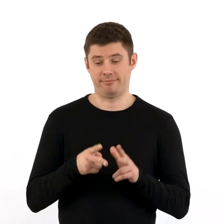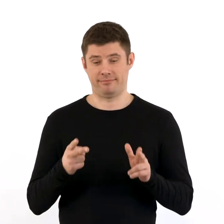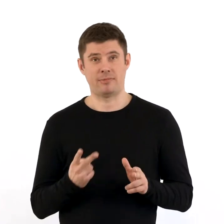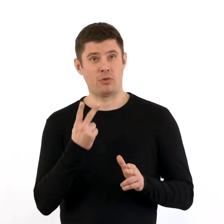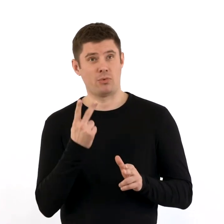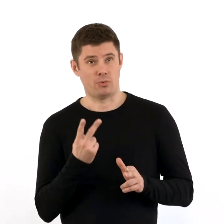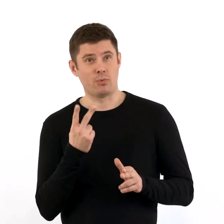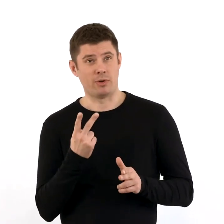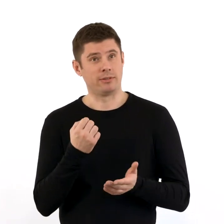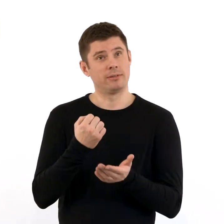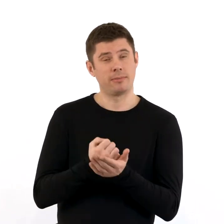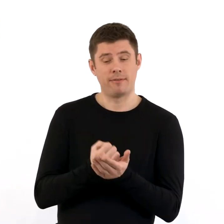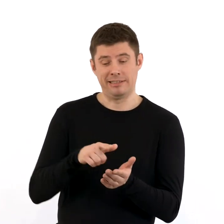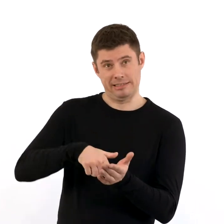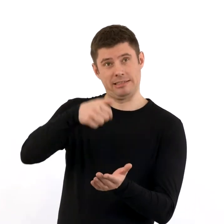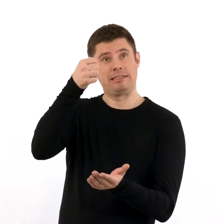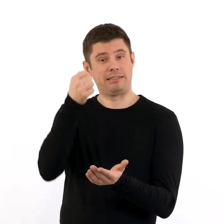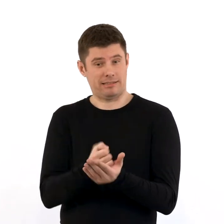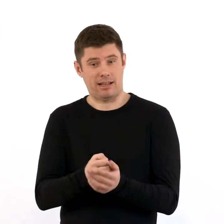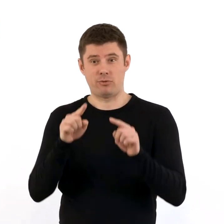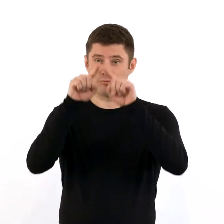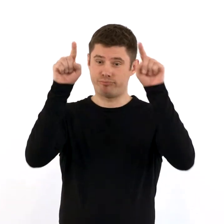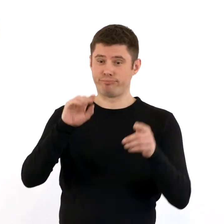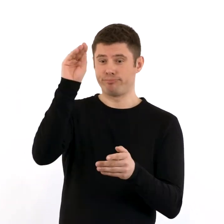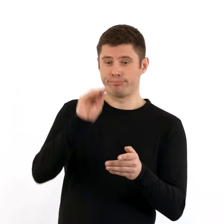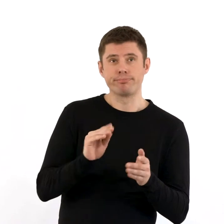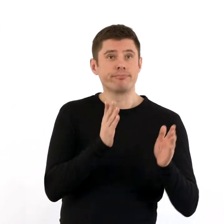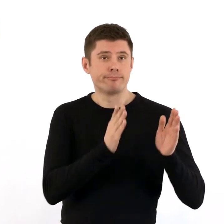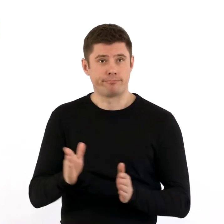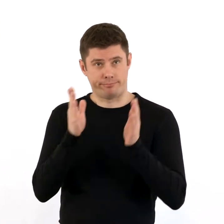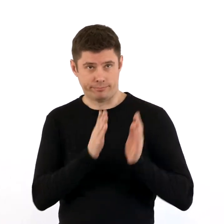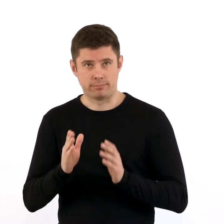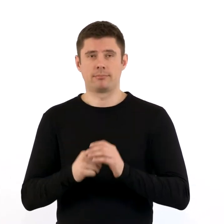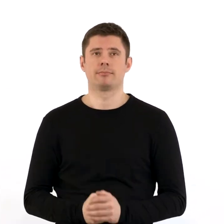Krok 2. Przygotowanie statutu